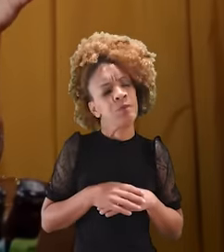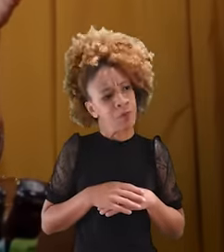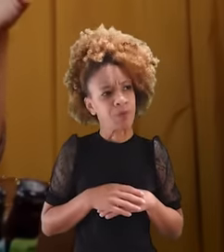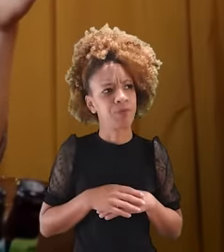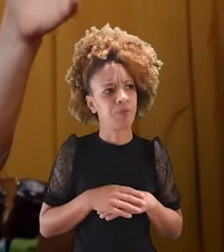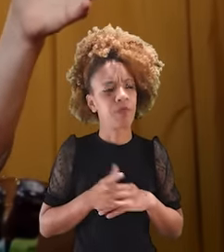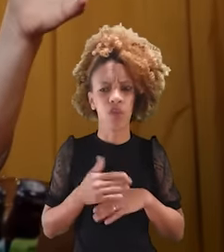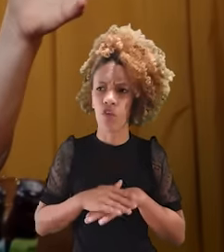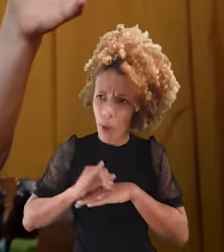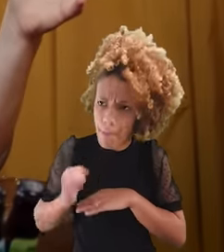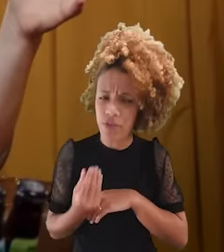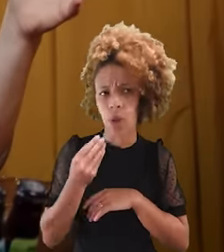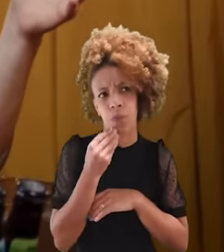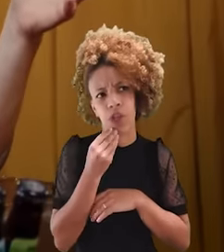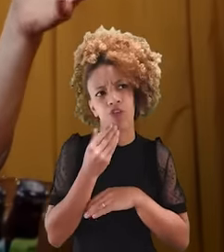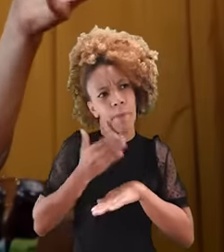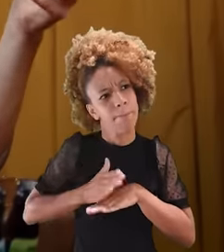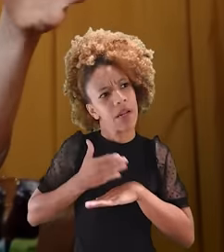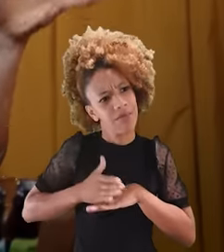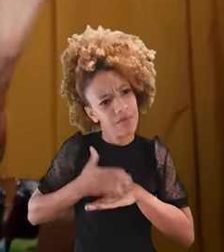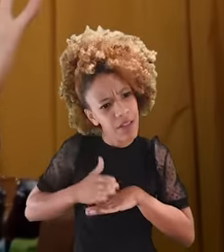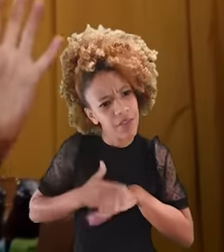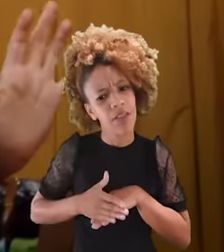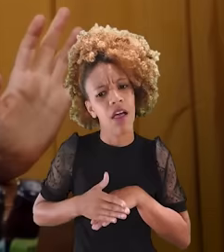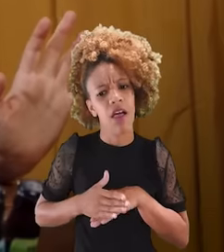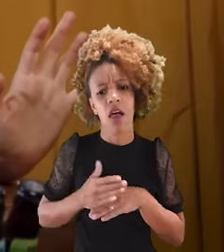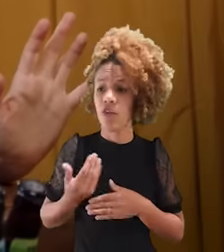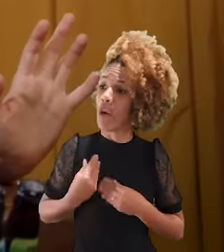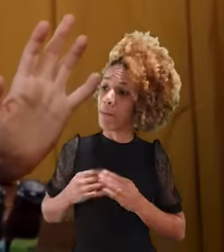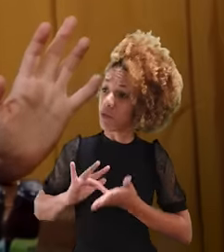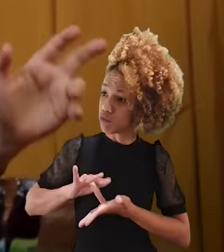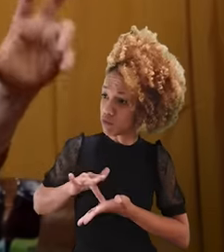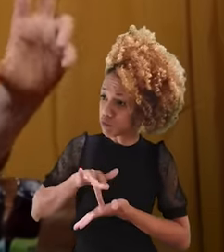vou aproveitar a oportunidade para exercitar vou vou me botar como bailarina sim para justificar